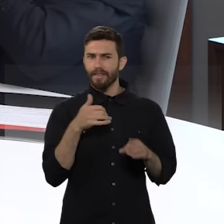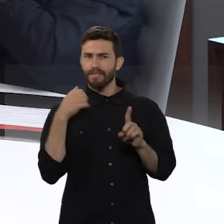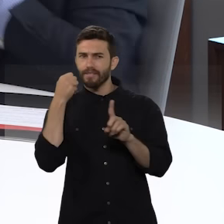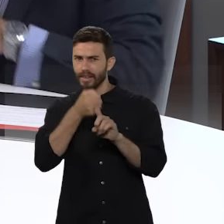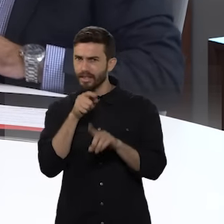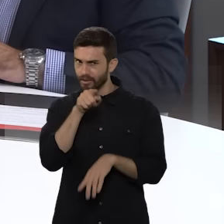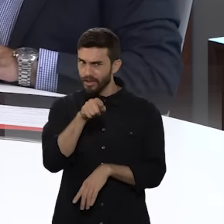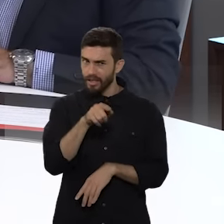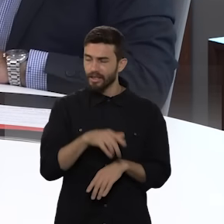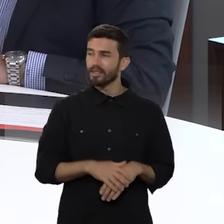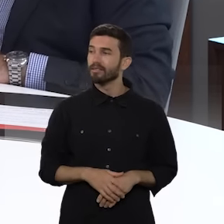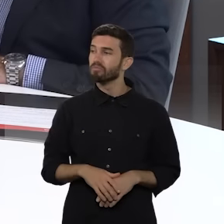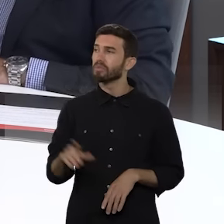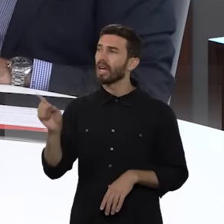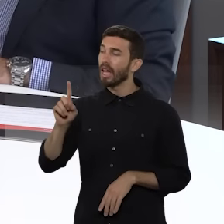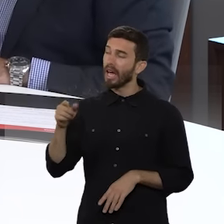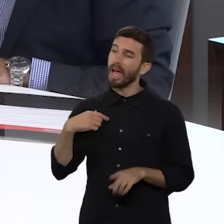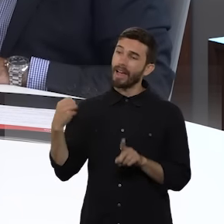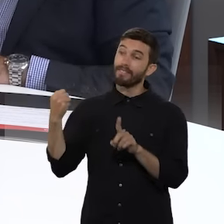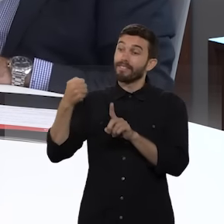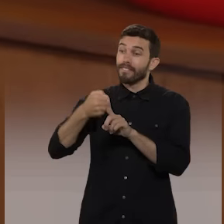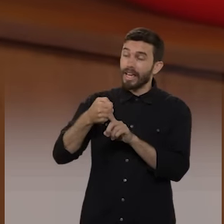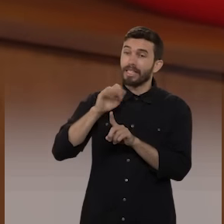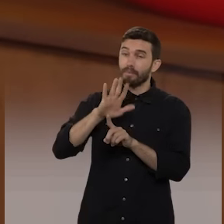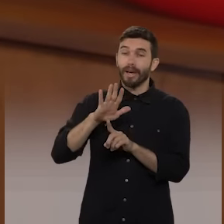Afeta de forma positiva. Nós vamos lembrar que para o nosso mercado,